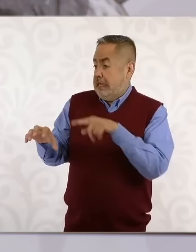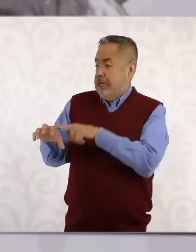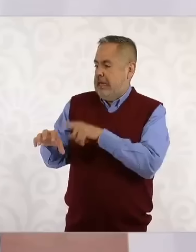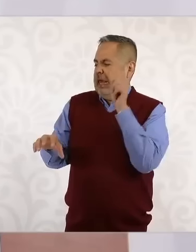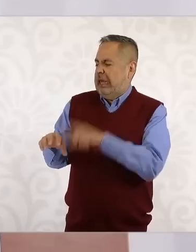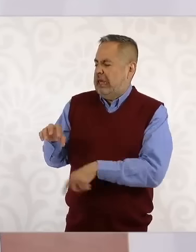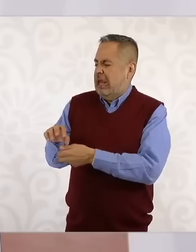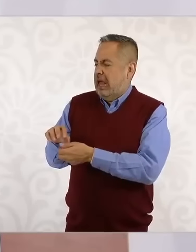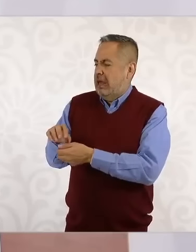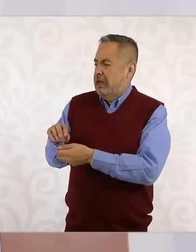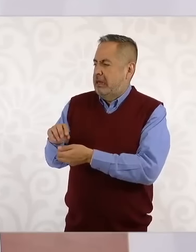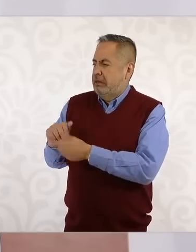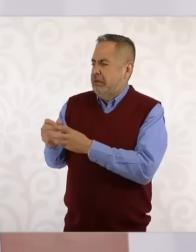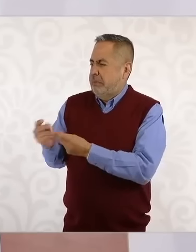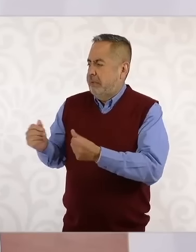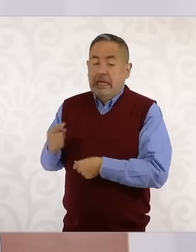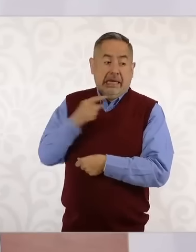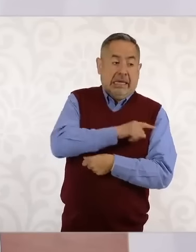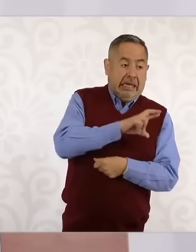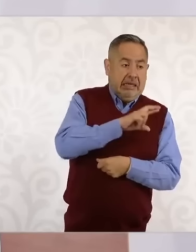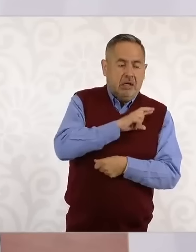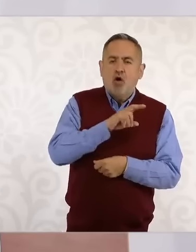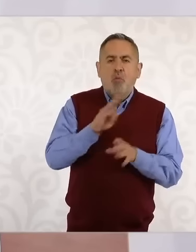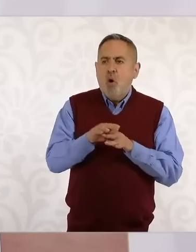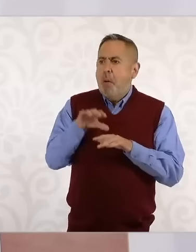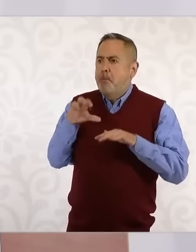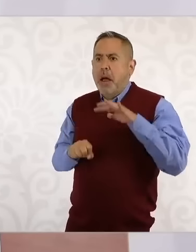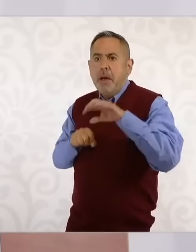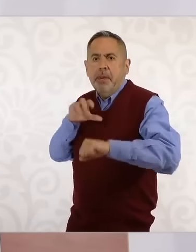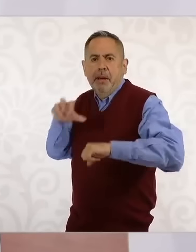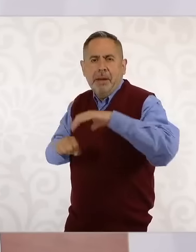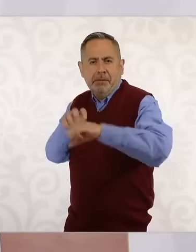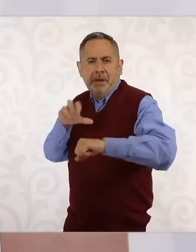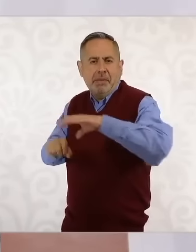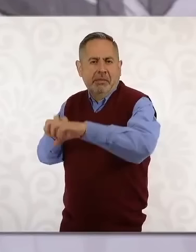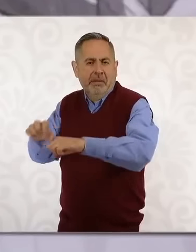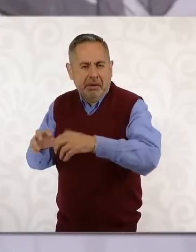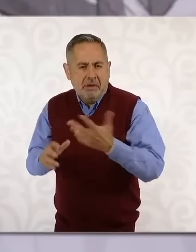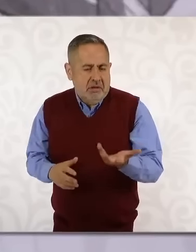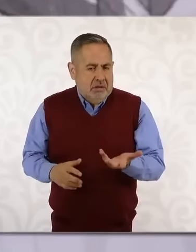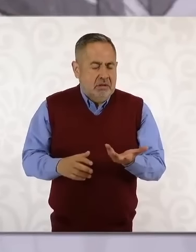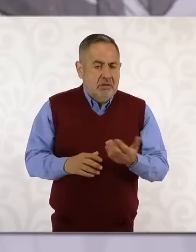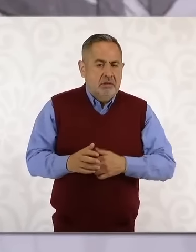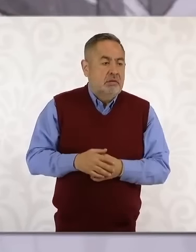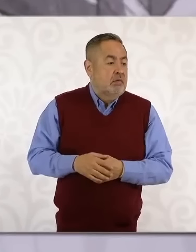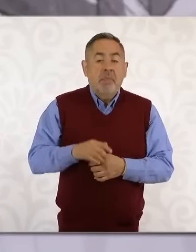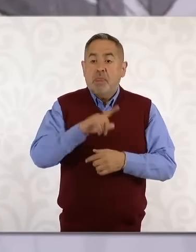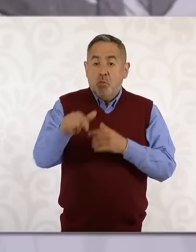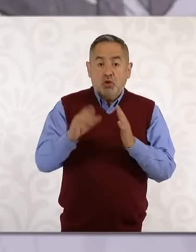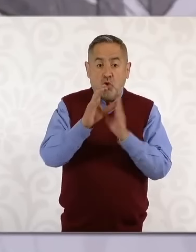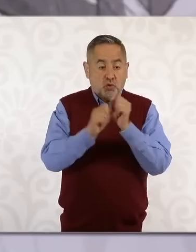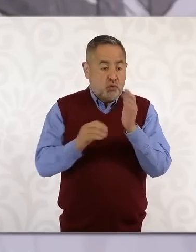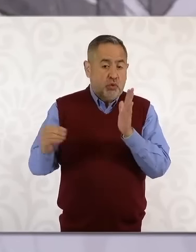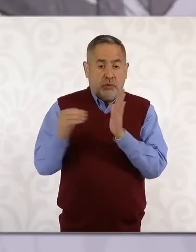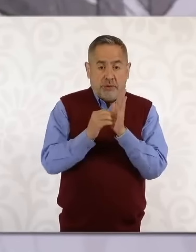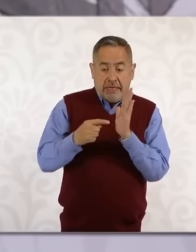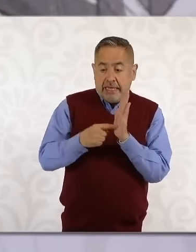le quitan al 28 constitucional que las empresas del Estado no deben considerarse monopolios y van